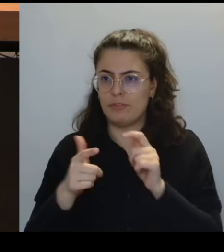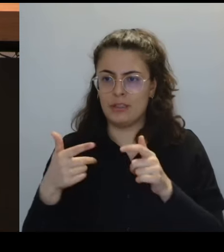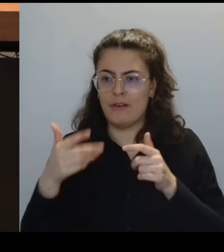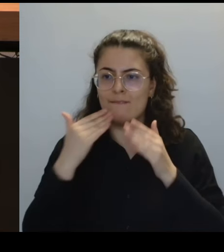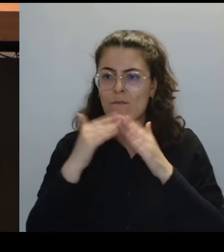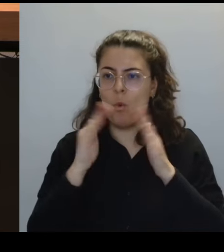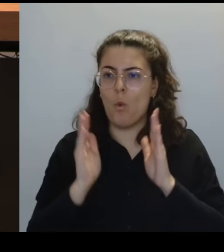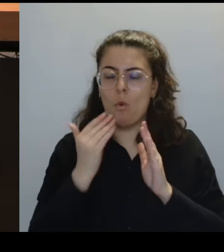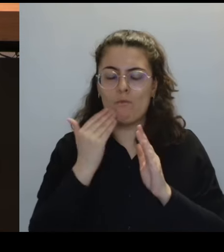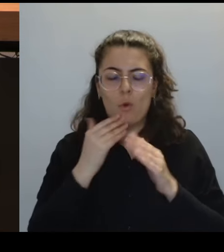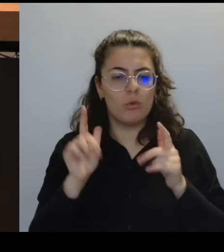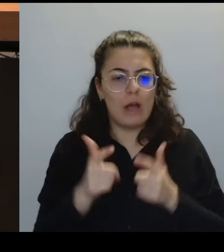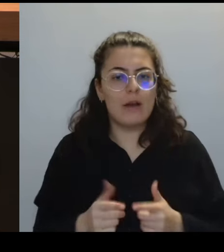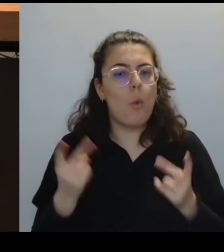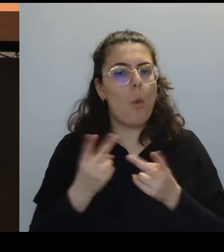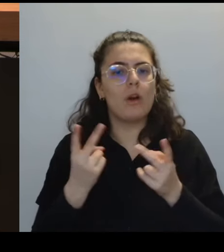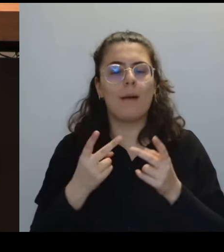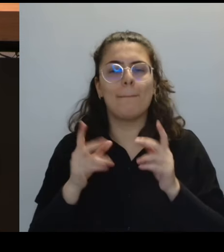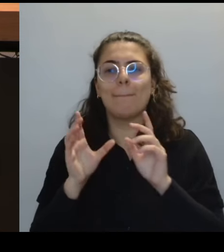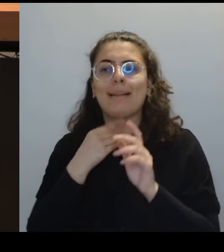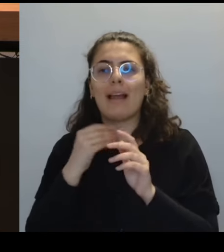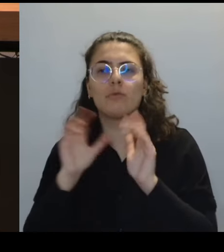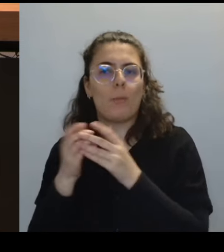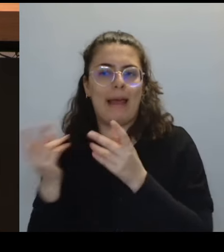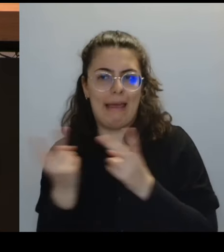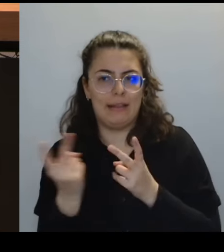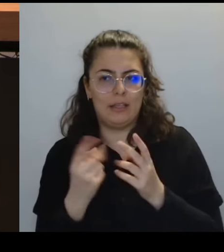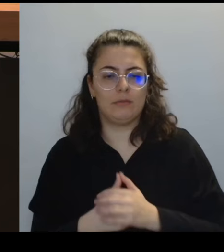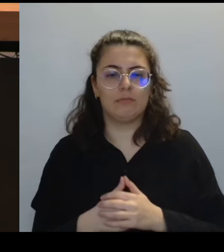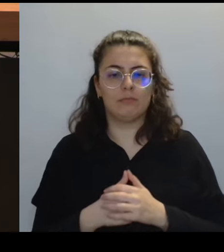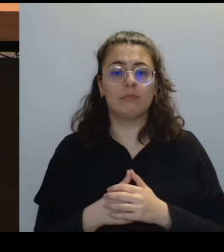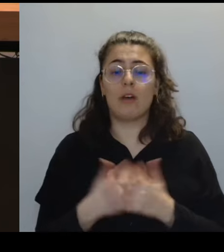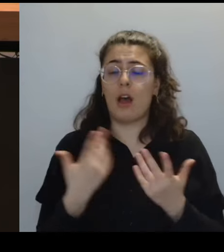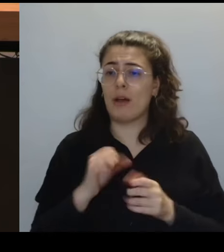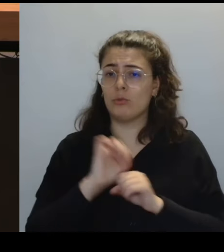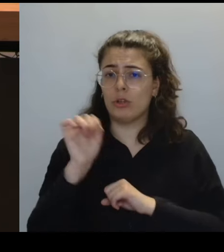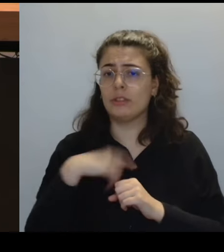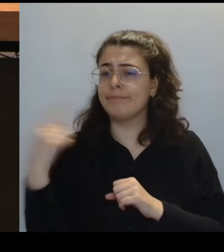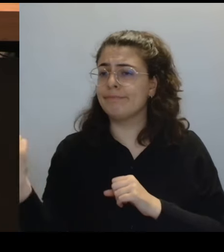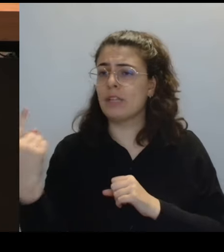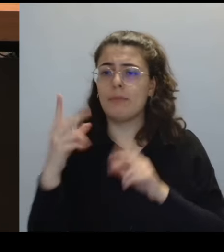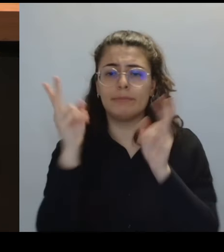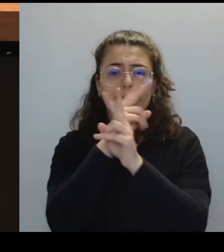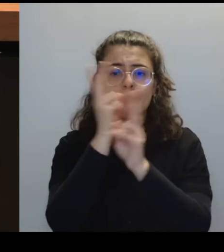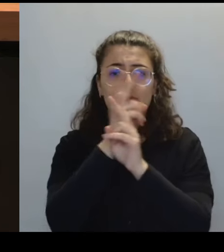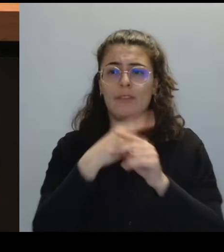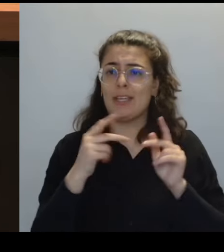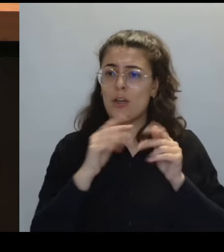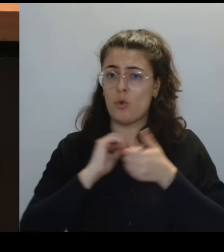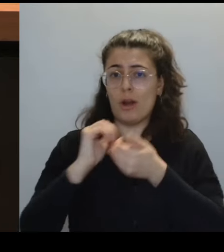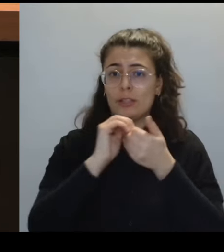Anscheinend haben Sie nicht gemerkt, dass die Koalition bereits Regelungen zum Schutz dieser besonderen Bedarfsgruppen